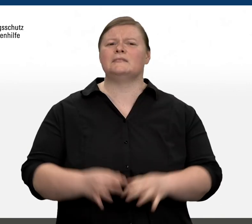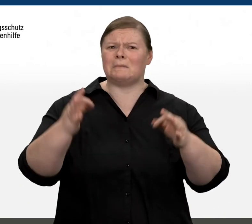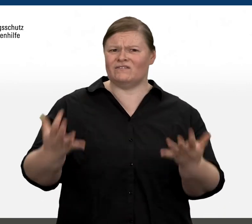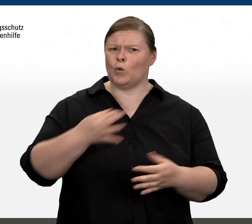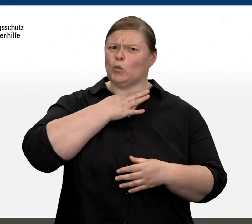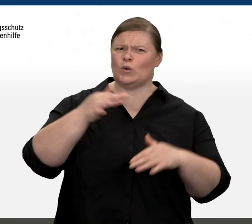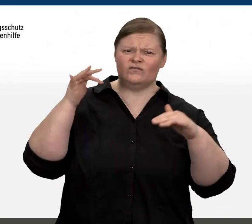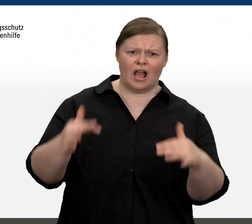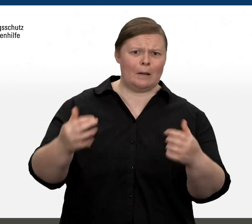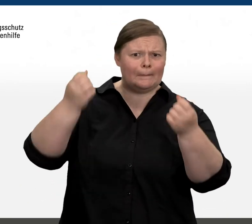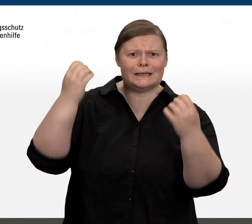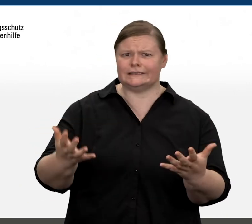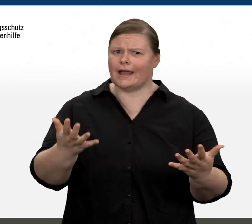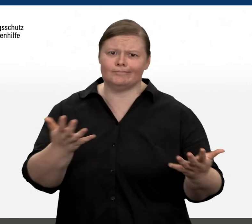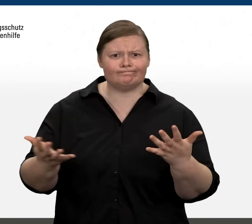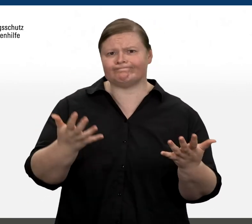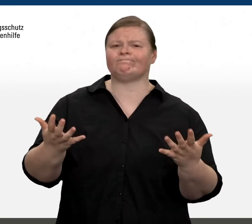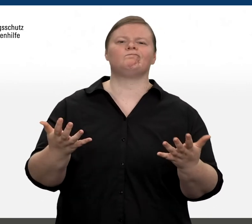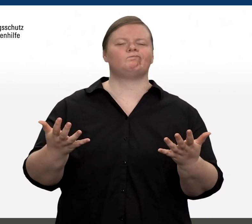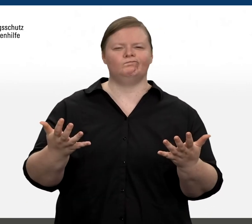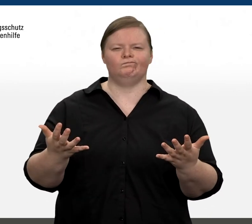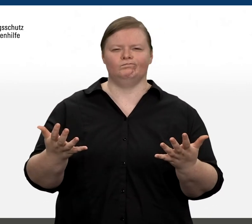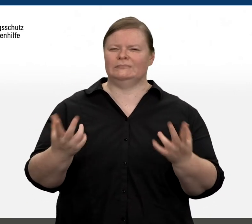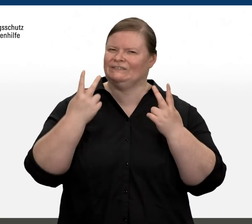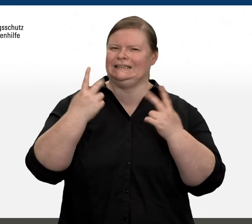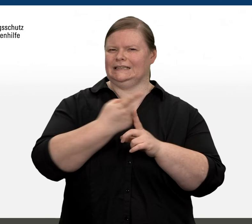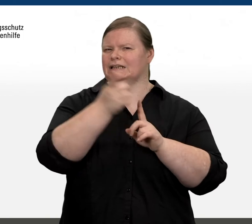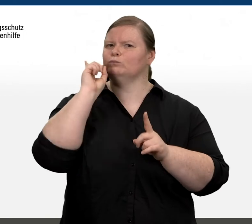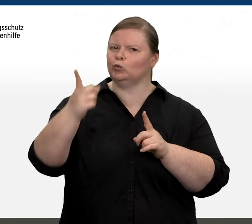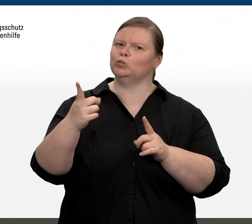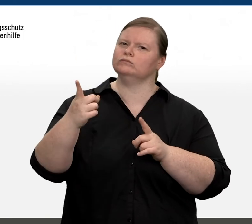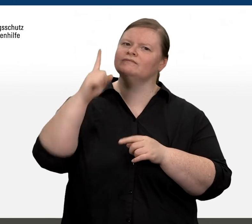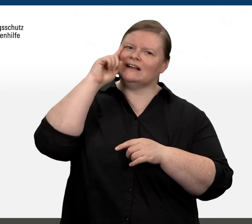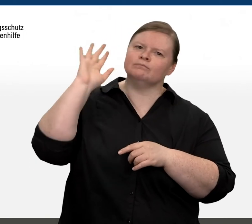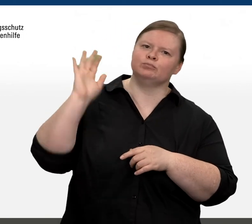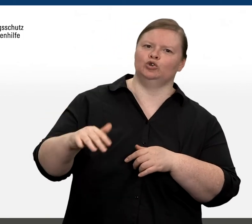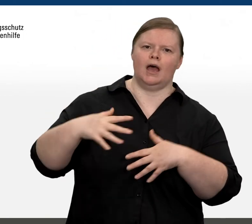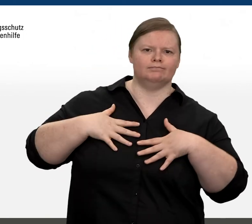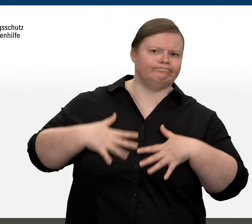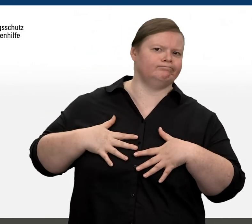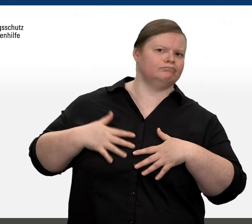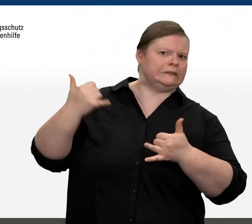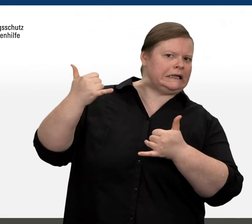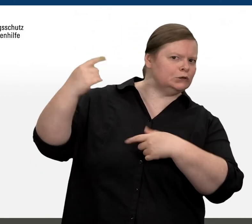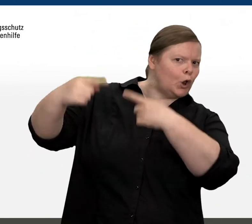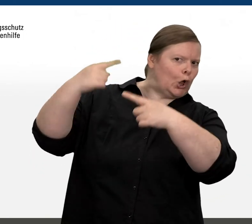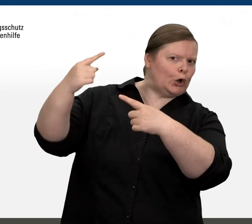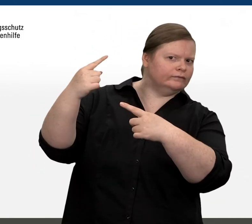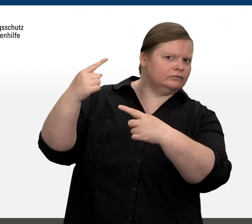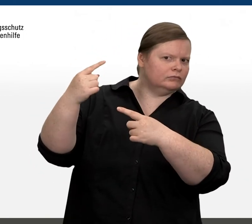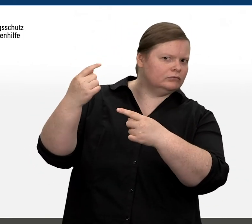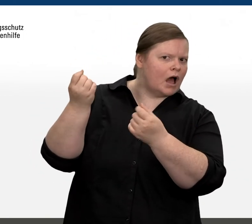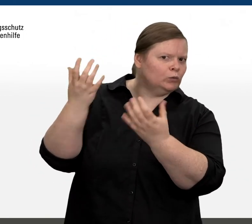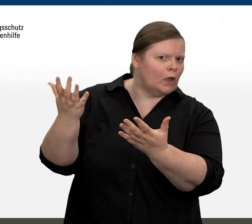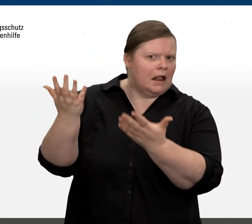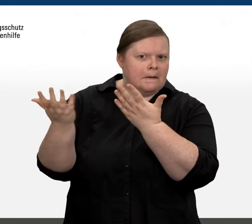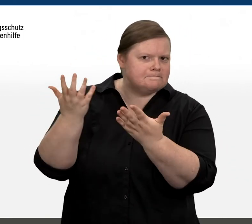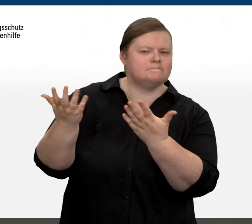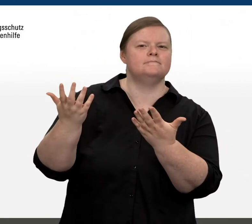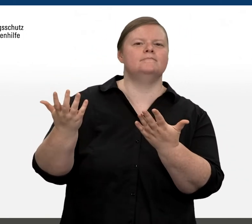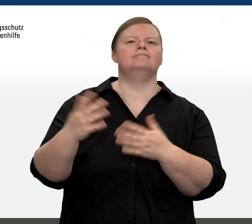Im Notfall auf dem Laufenden bleiben: